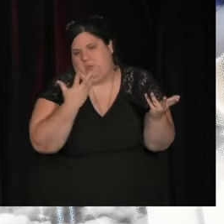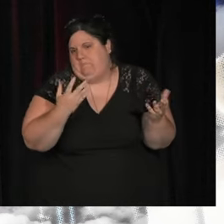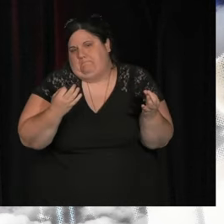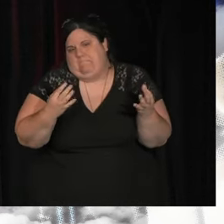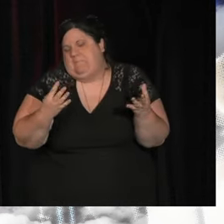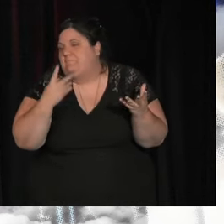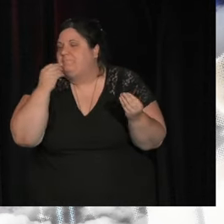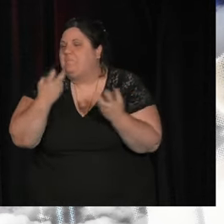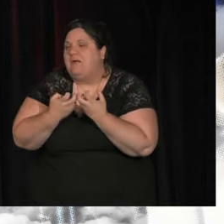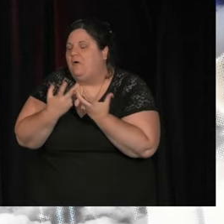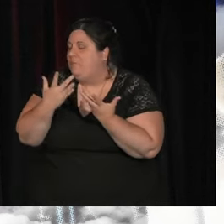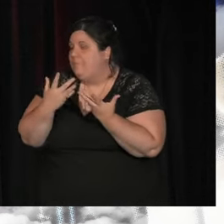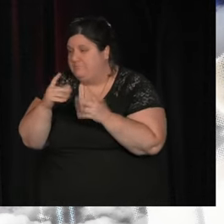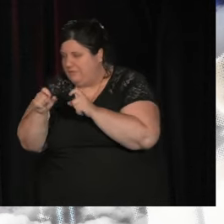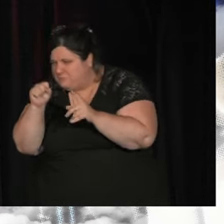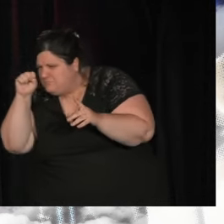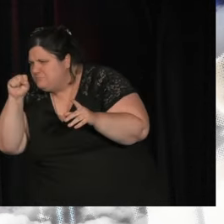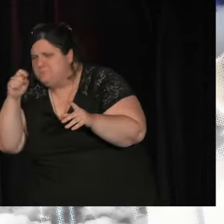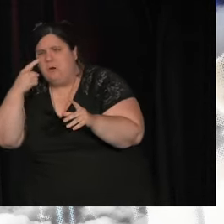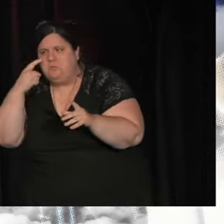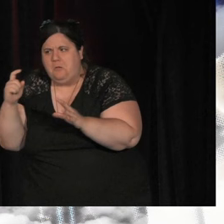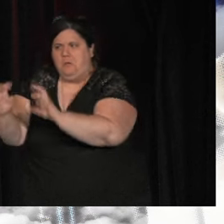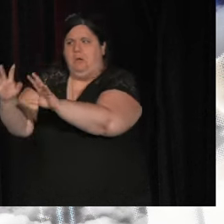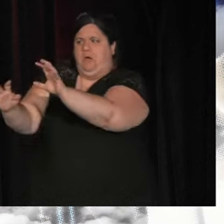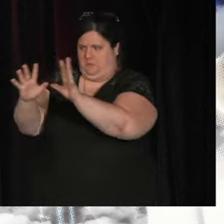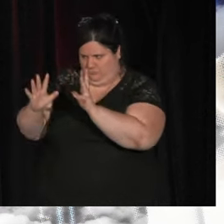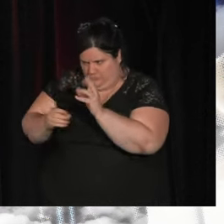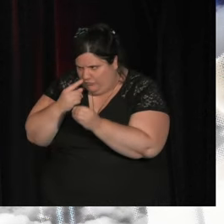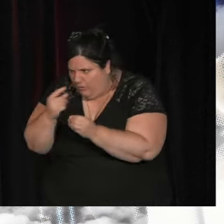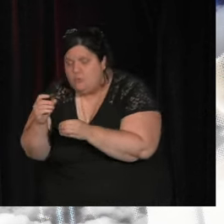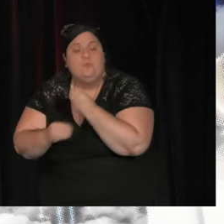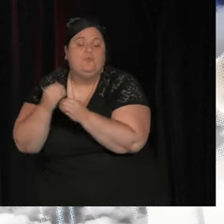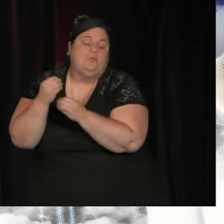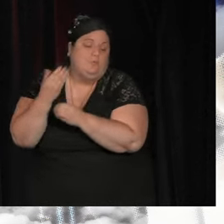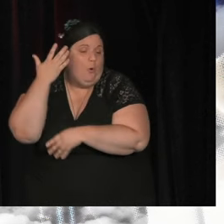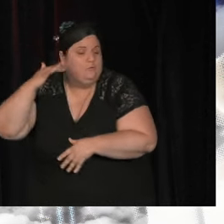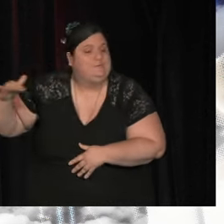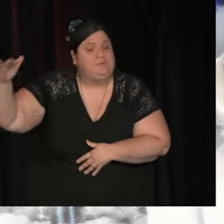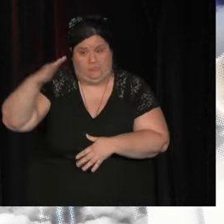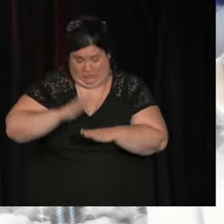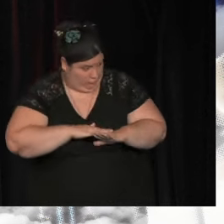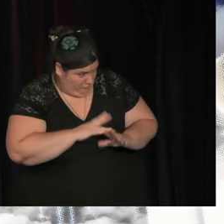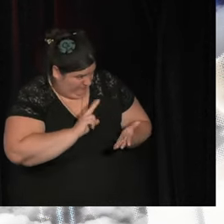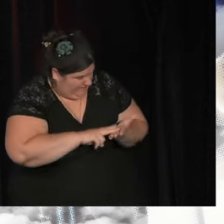Ça fait partie des trucs, dès qu'on en parle, les gens commencent à s'exciter, ou Hollow Knight: Silksong, des trucs comme ça. Ça existe ça, encore ? Oui, ça existe, oui.